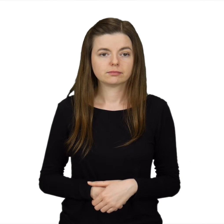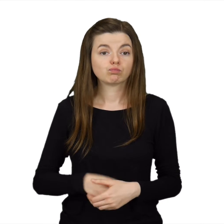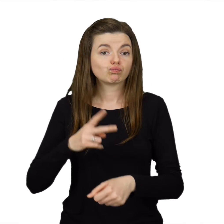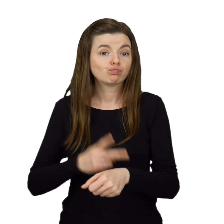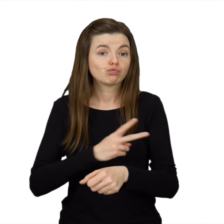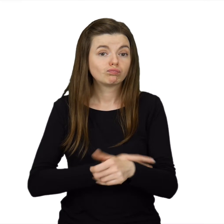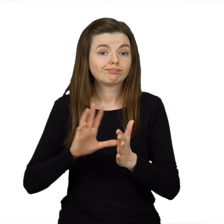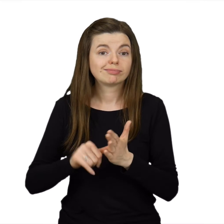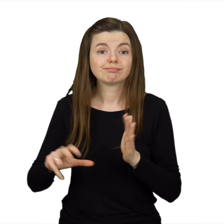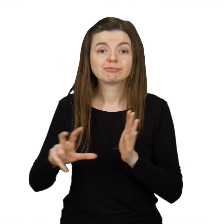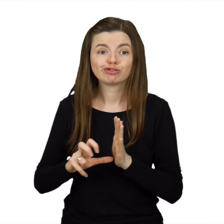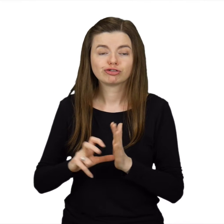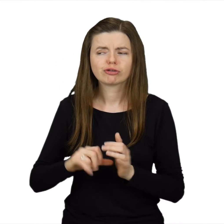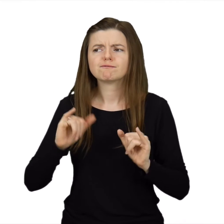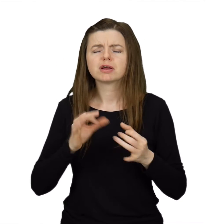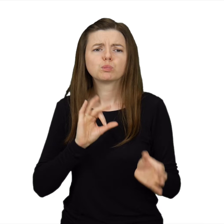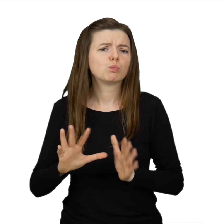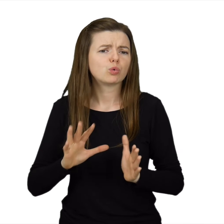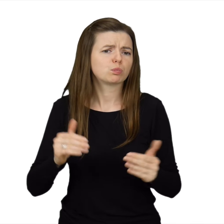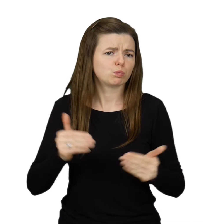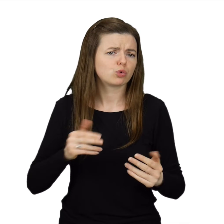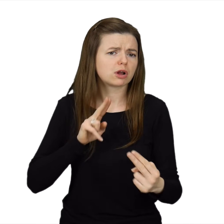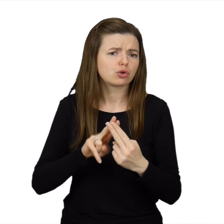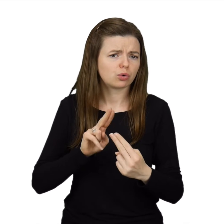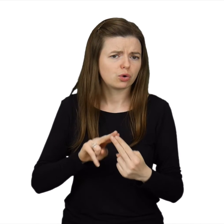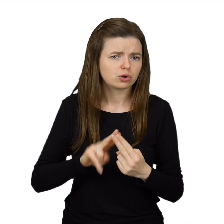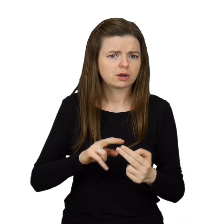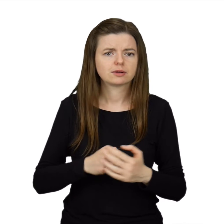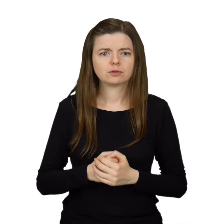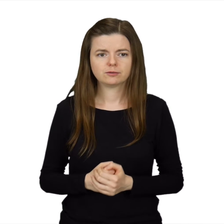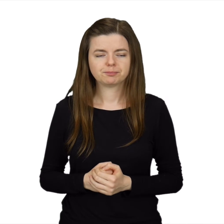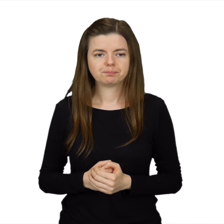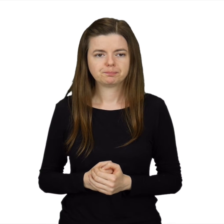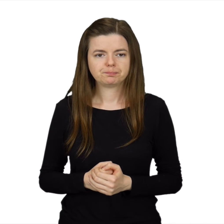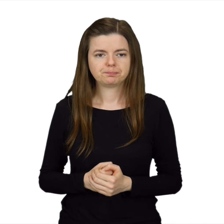SPOSOBY KONTAKTU Z URZĘDEM MIEJSKIM W GIŻYCKU